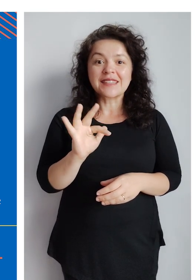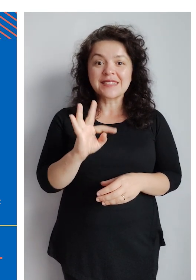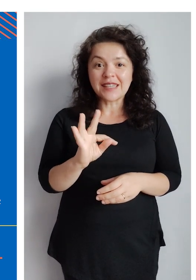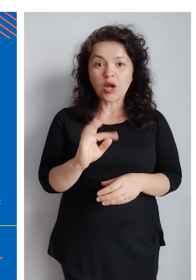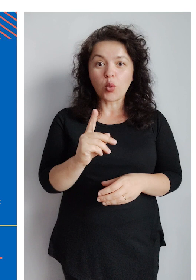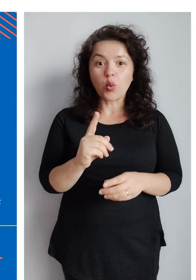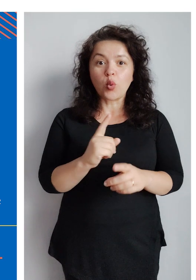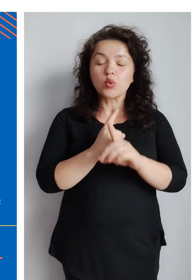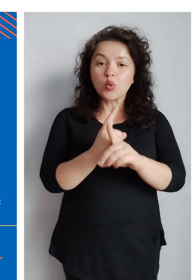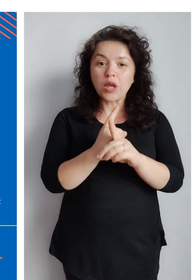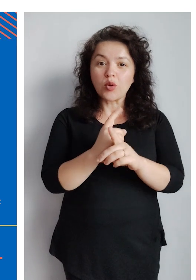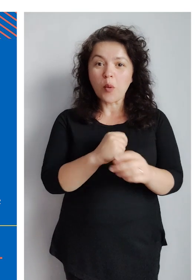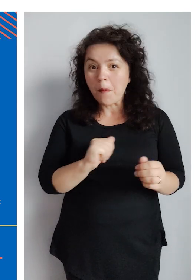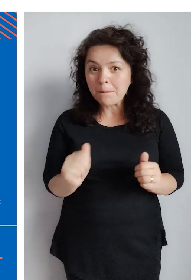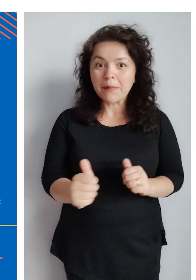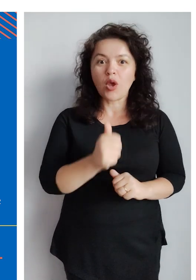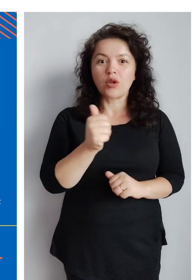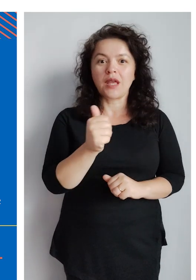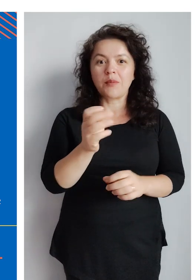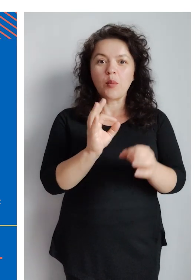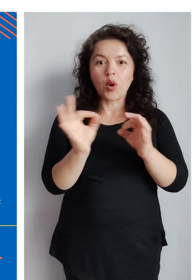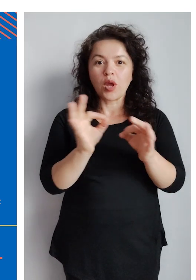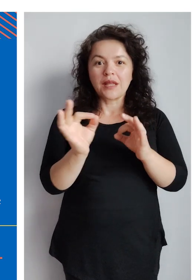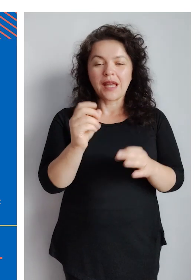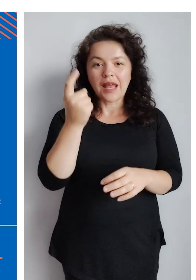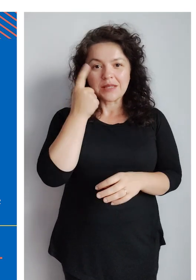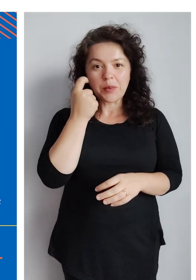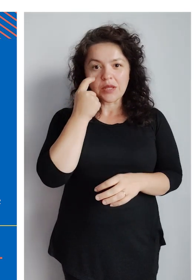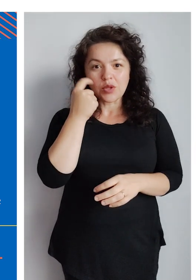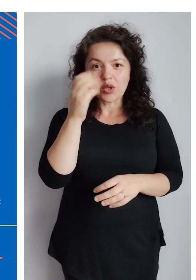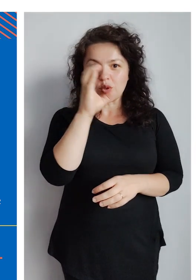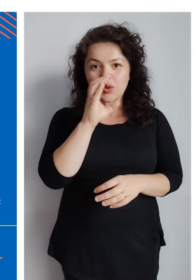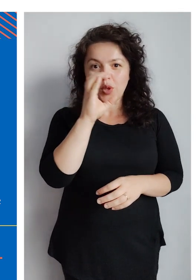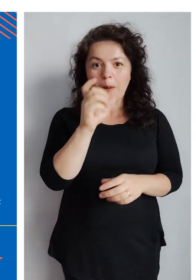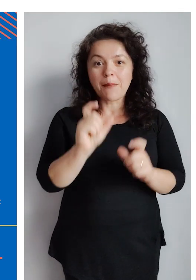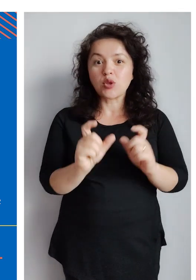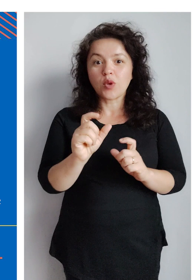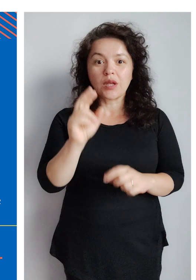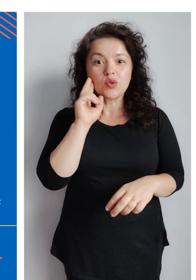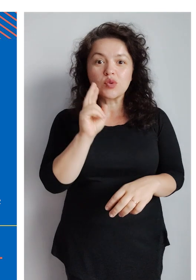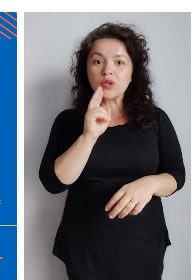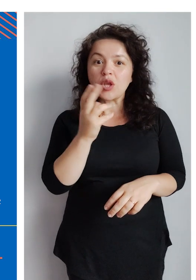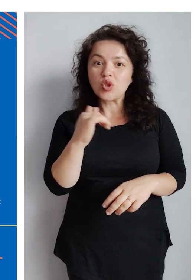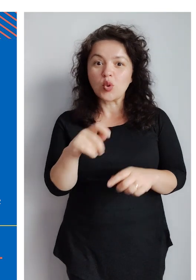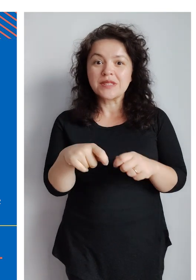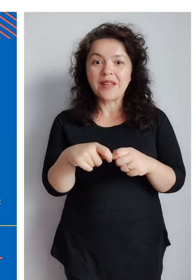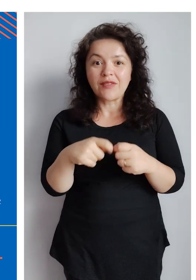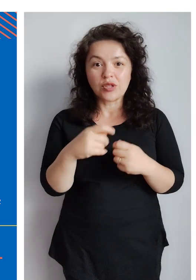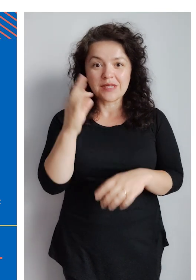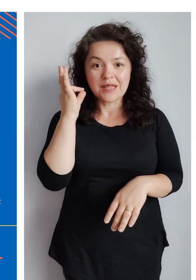un curiculum pionier pentru proiectarea experiențelor turistice pentru persoanele surde și cu deficiențe de auză.